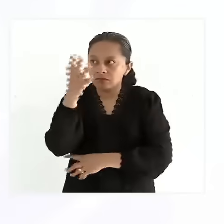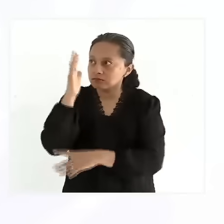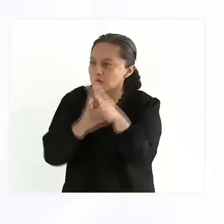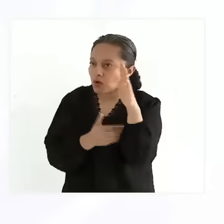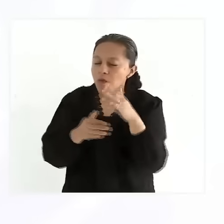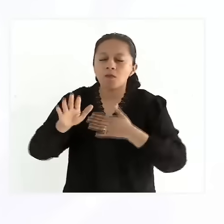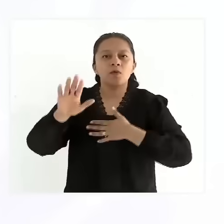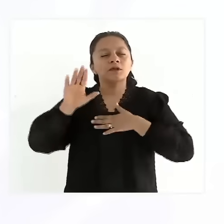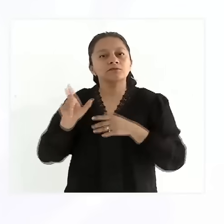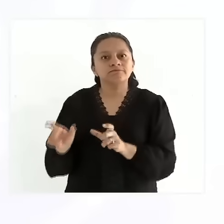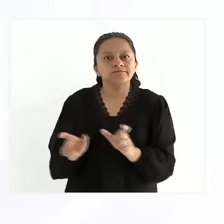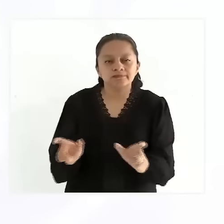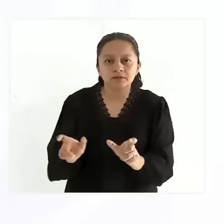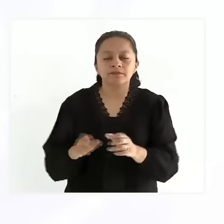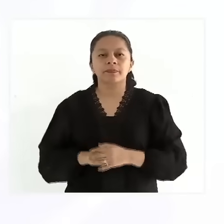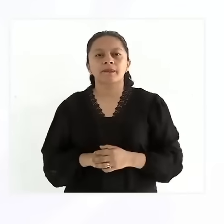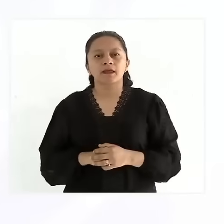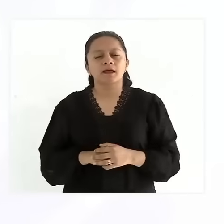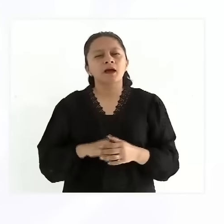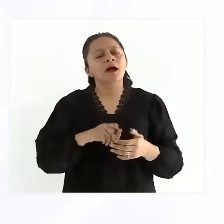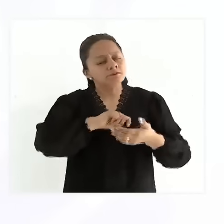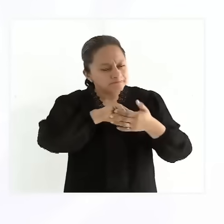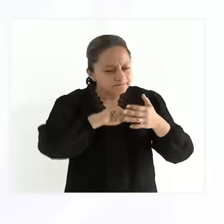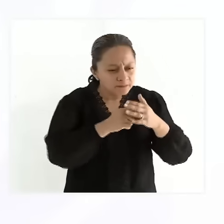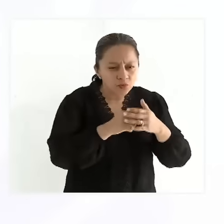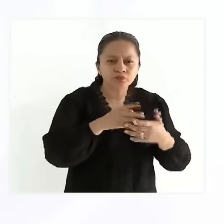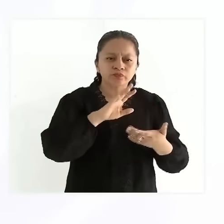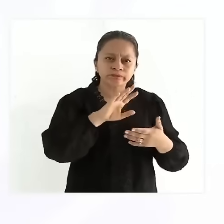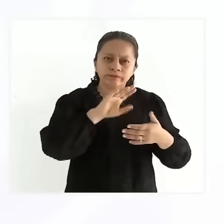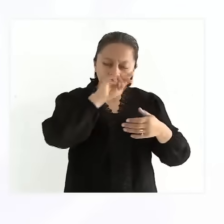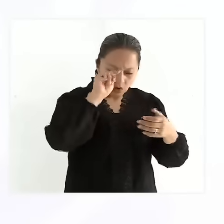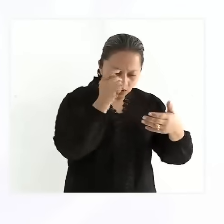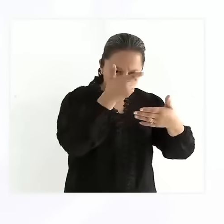Si bien los datos técnicos siempre son muy relevantes, en ocasiones nos olvidamos de estas